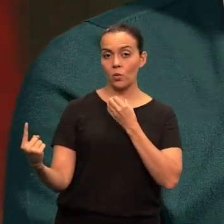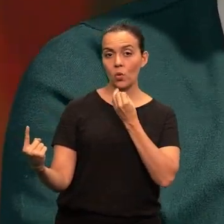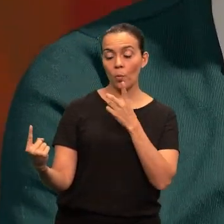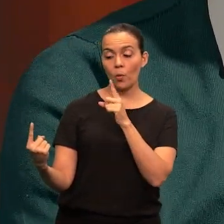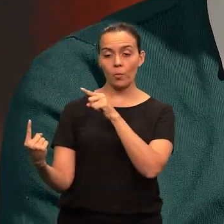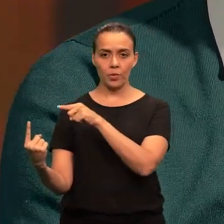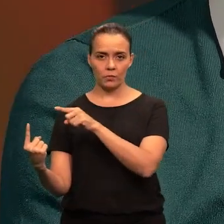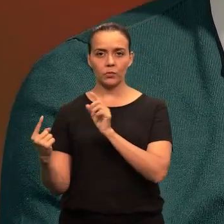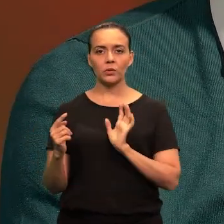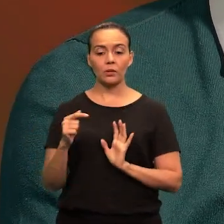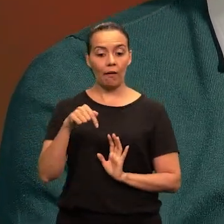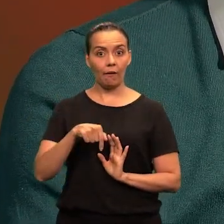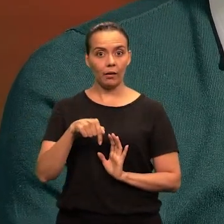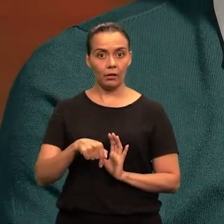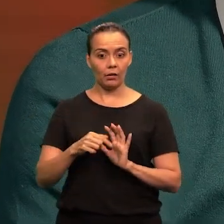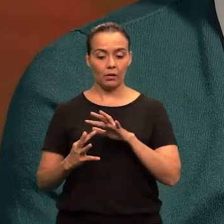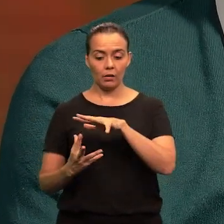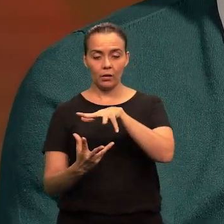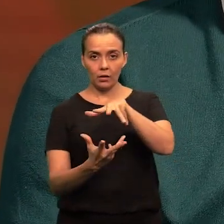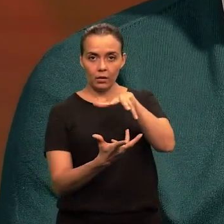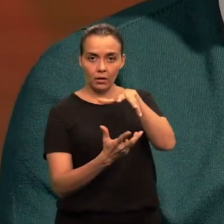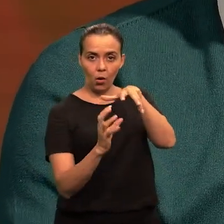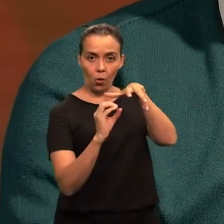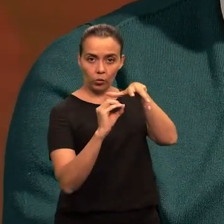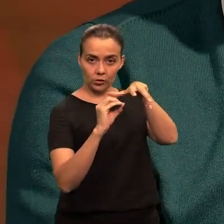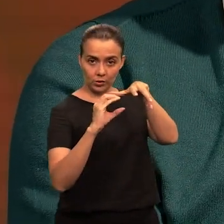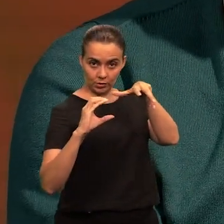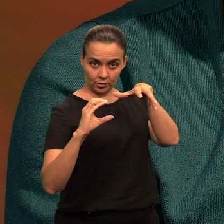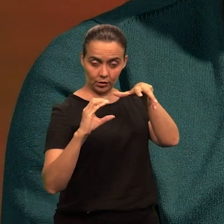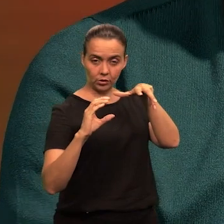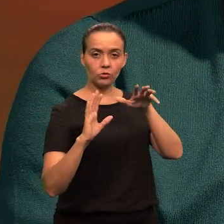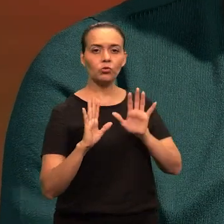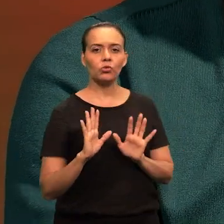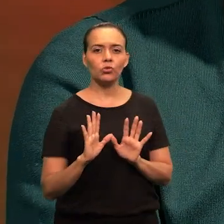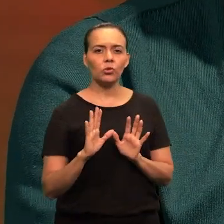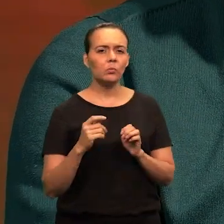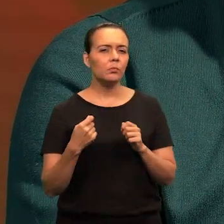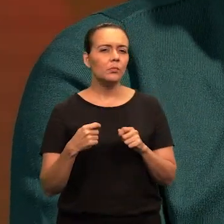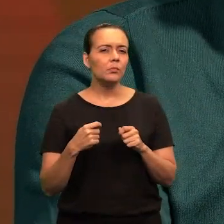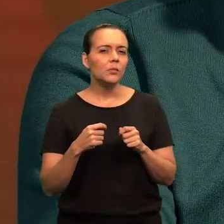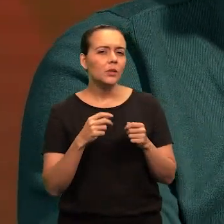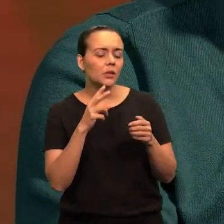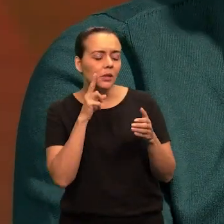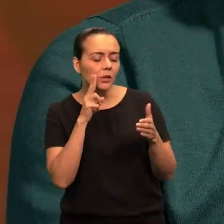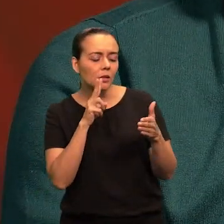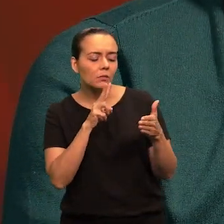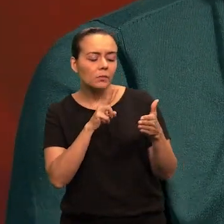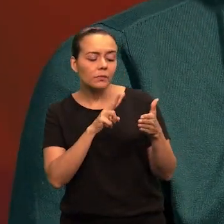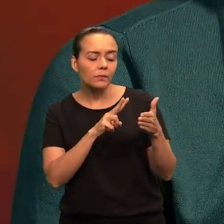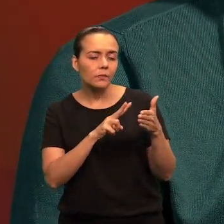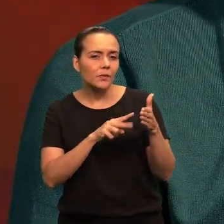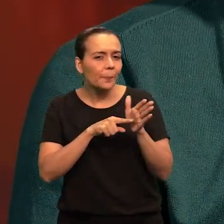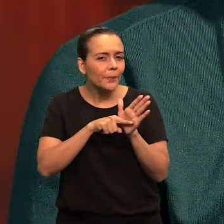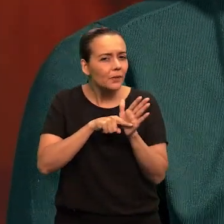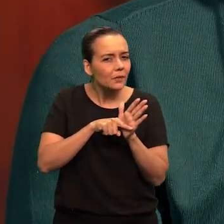Aqui no Ocidente, e eu gostaria de chamar a atenção para uma leitura um pouco mais delicada em relação a esse assunto,